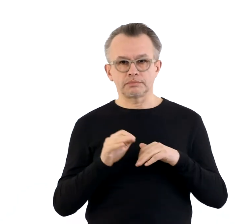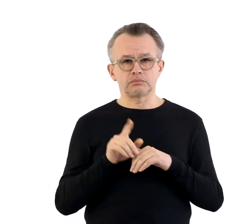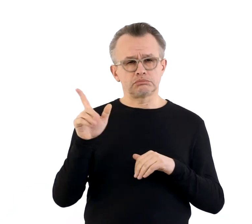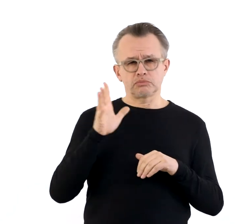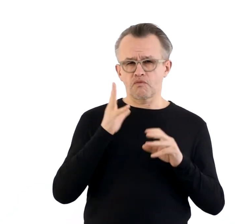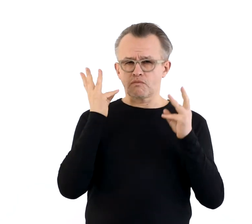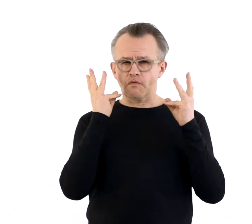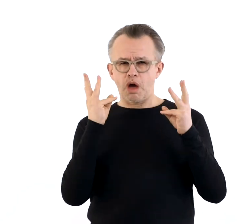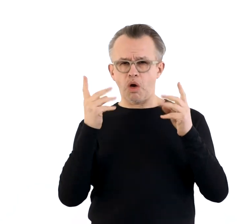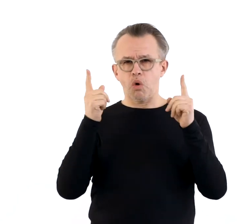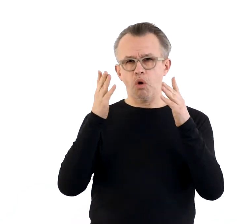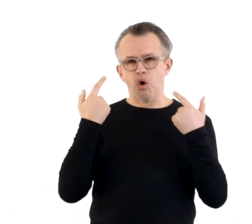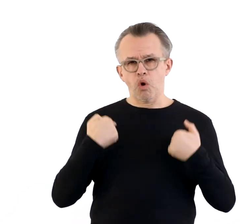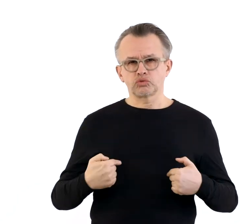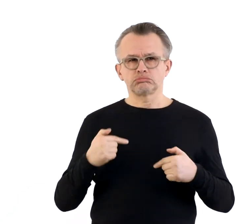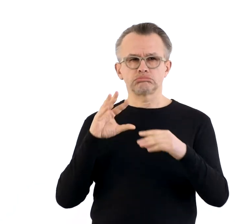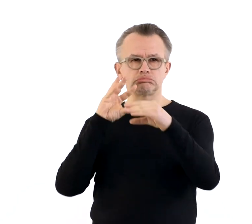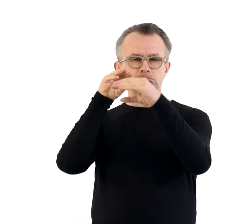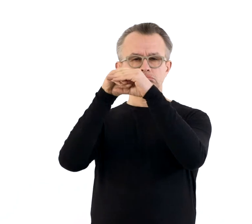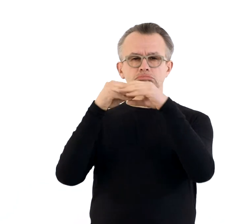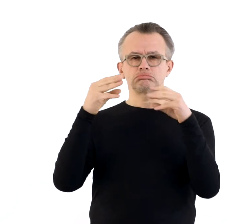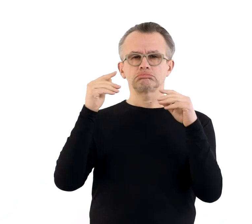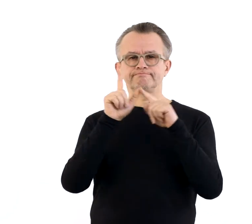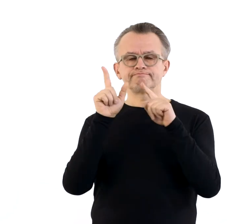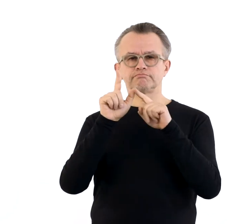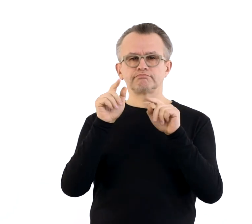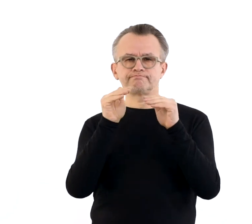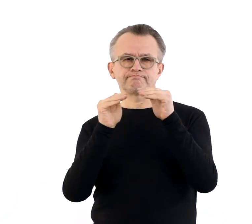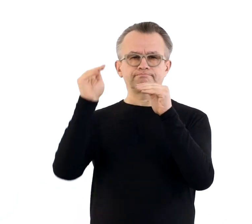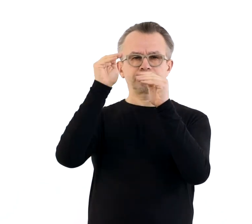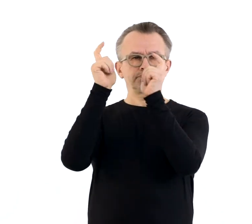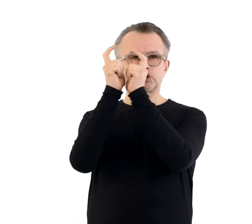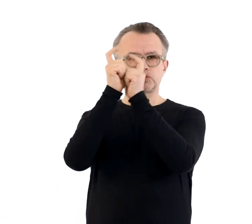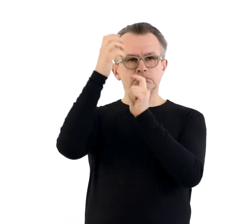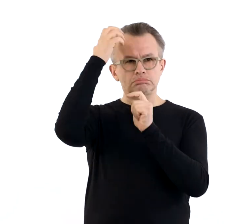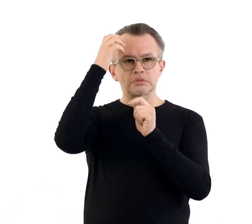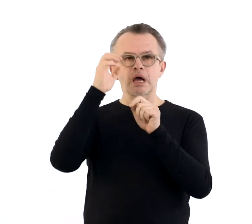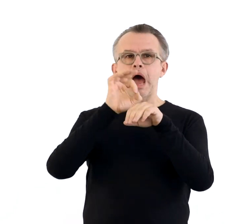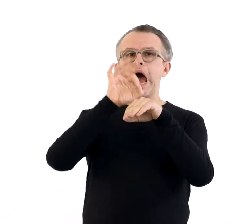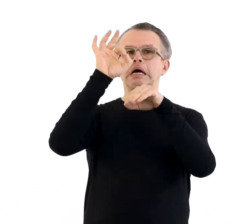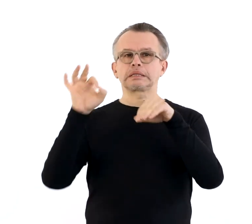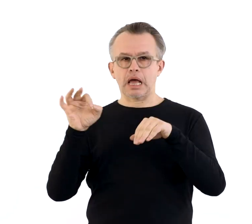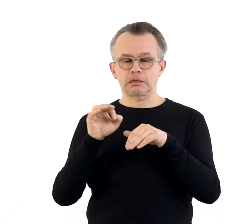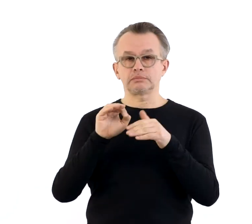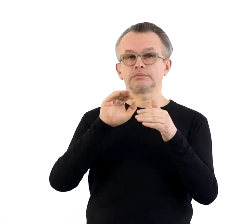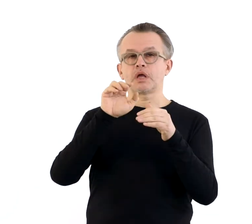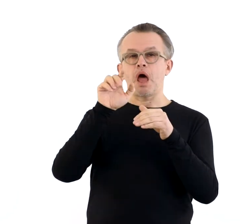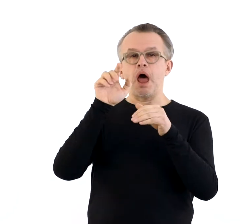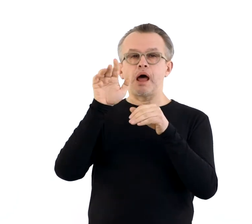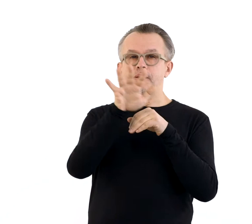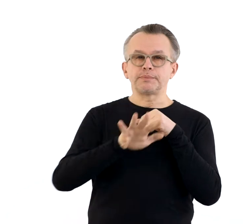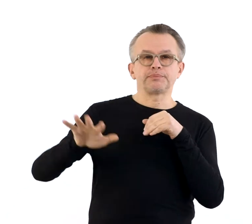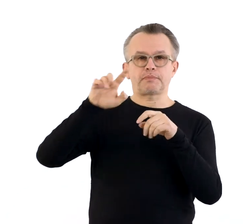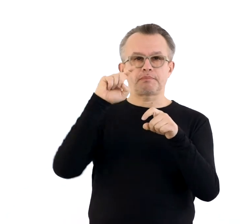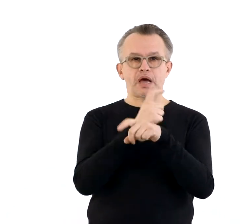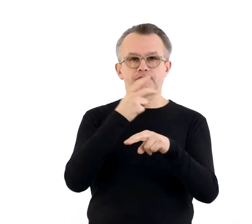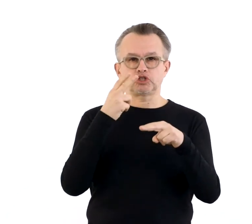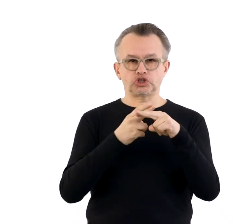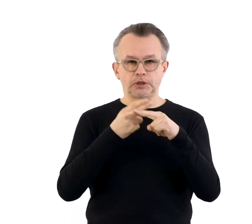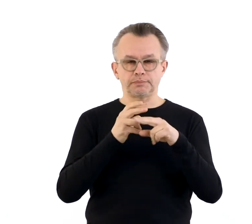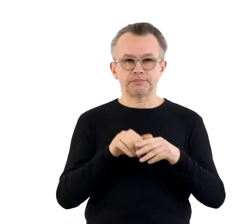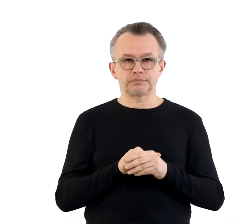którzy byli nadwornymi architektami rzymskich cezarów min.